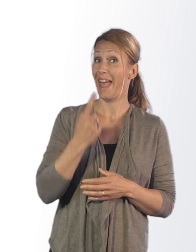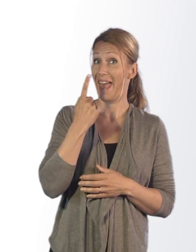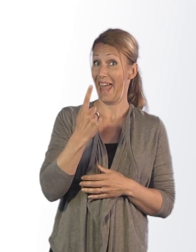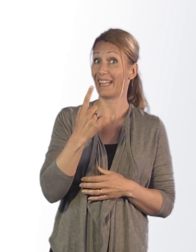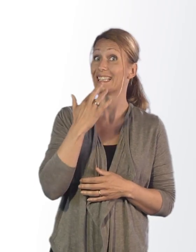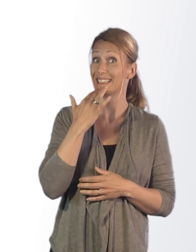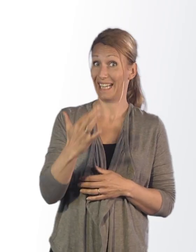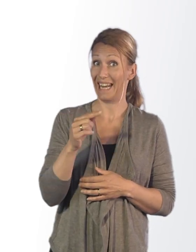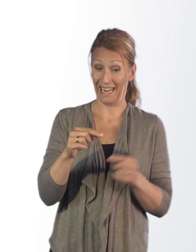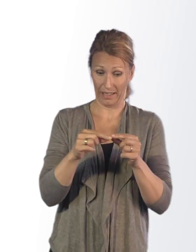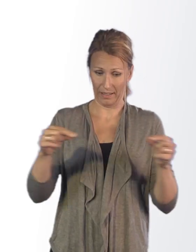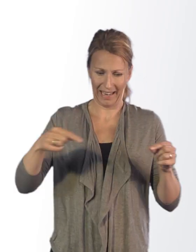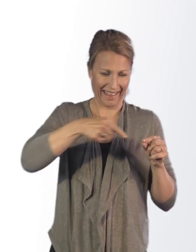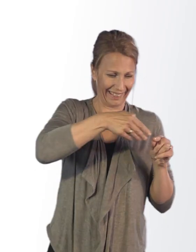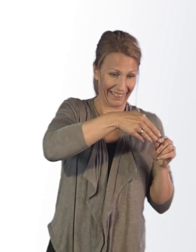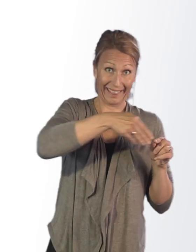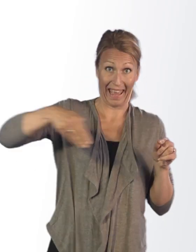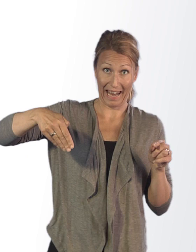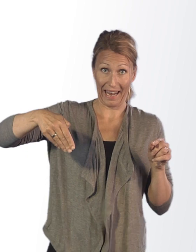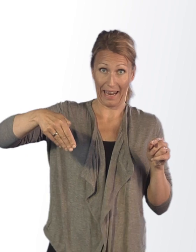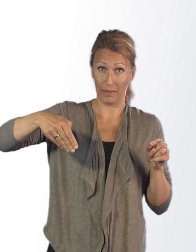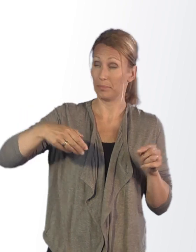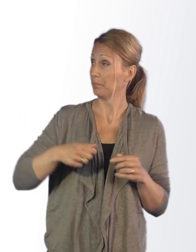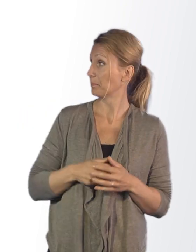Del en chili i 2.